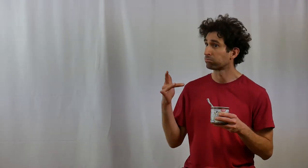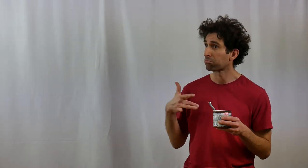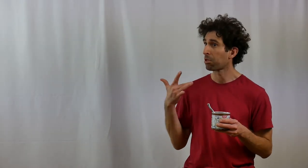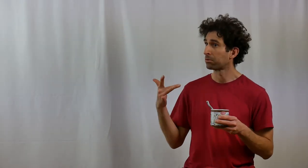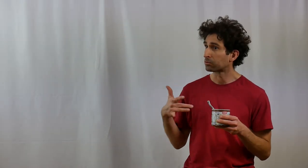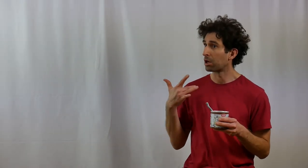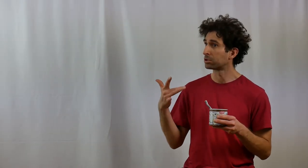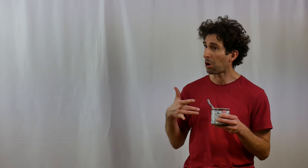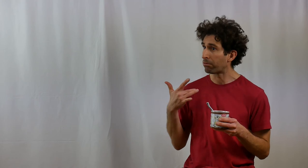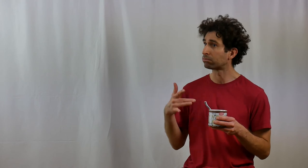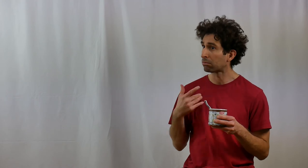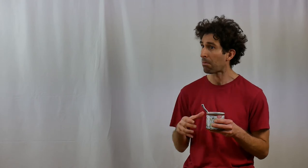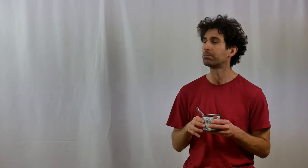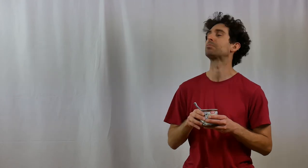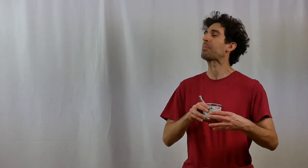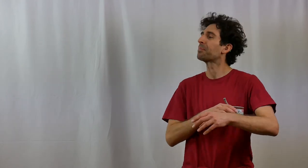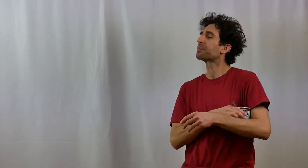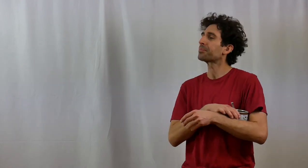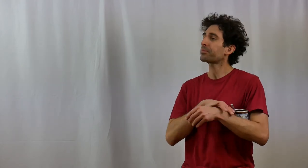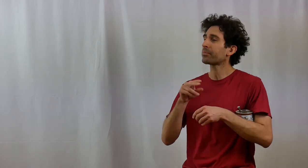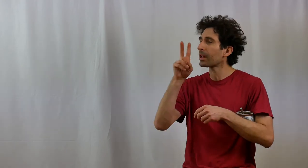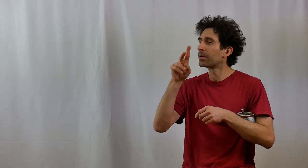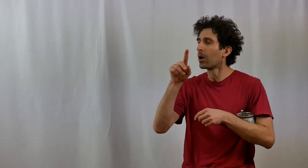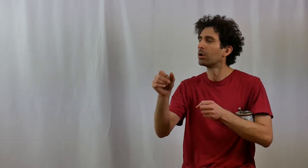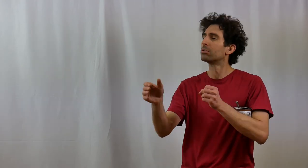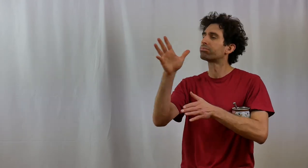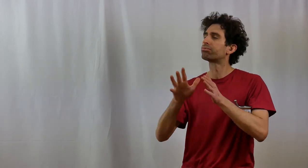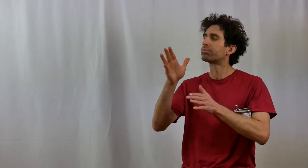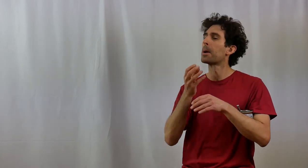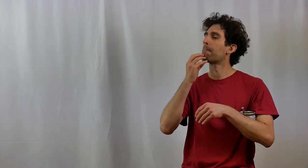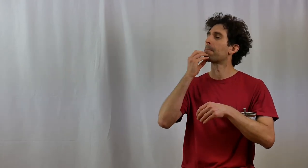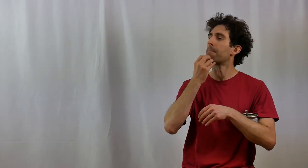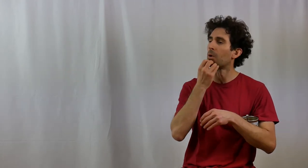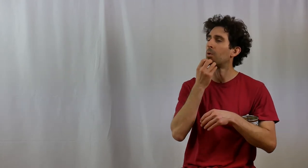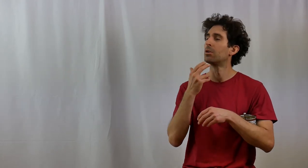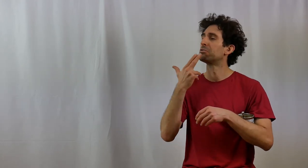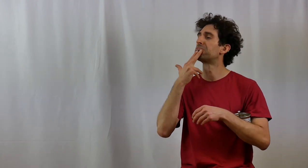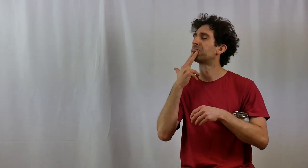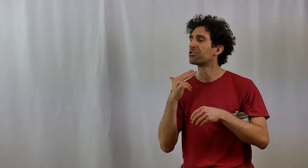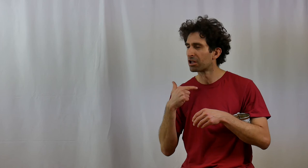Ah oui, c'est intéressant ça. C'est marrant, quand je te vois signer sur les marrons et les châtaignes,